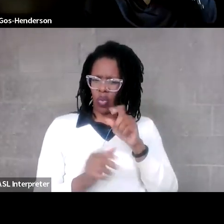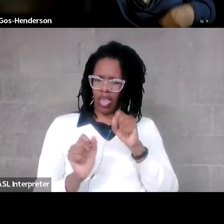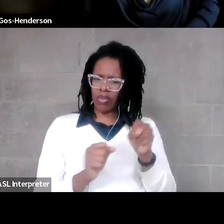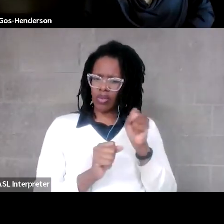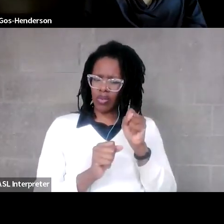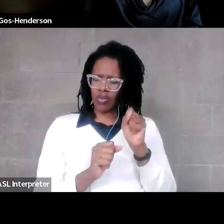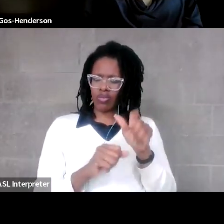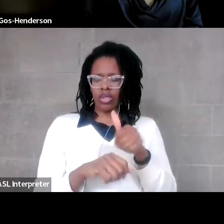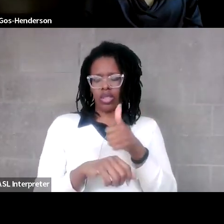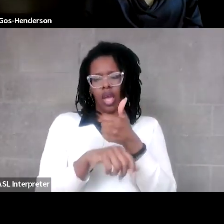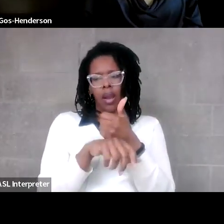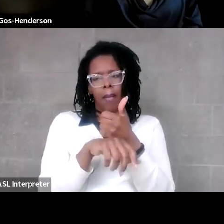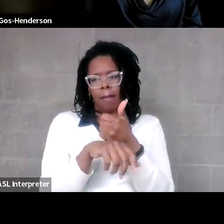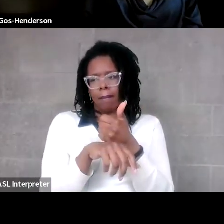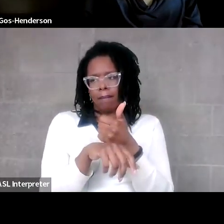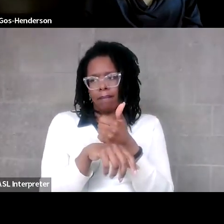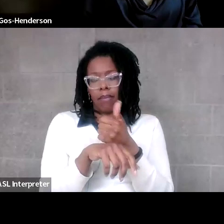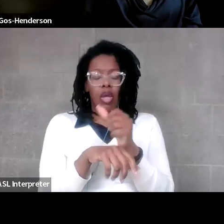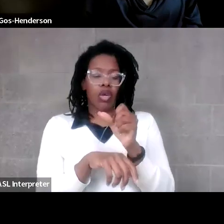establecer algún tipo de proceso SOAR